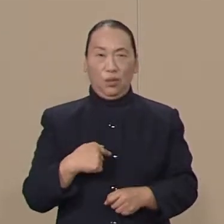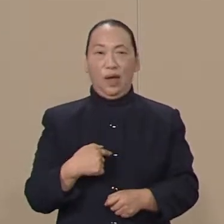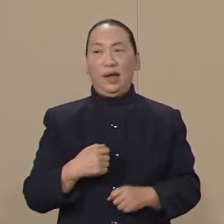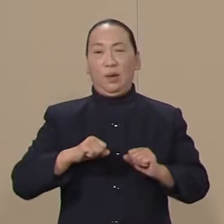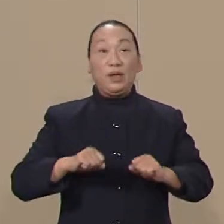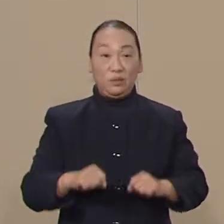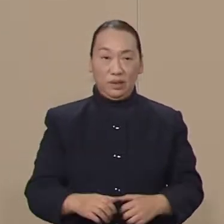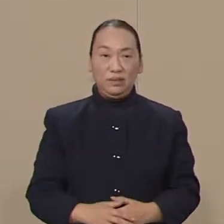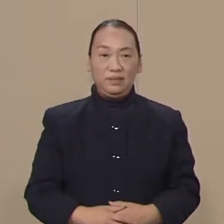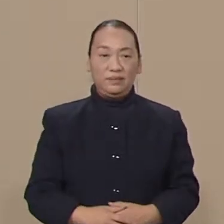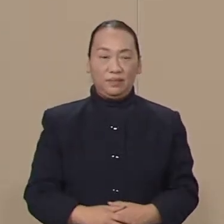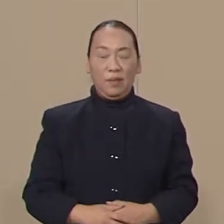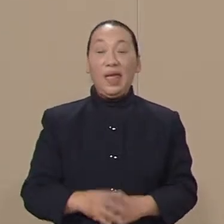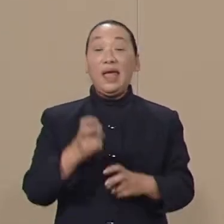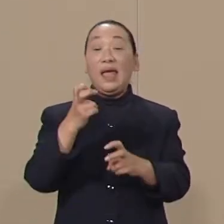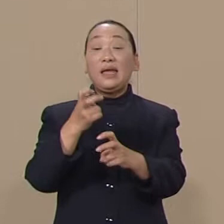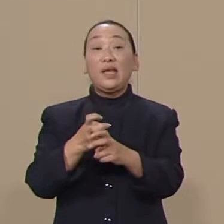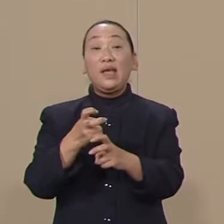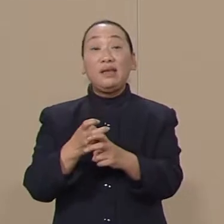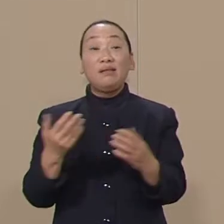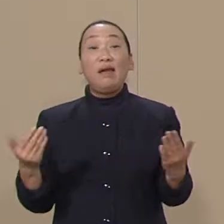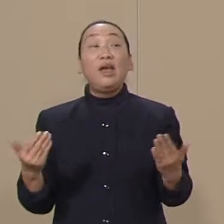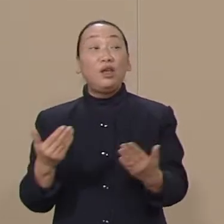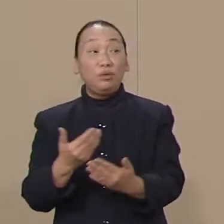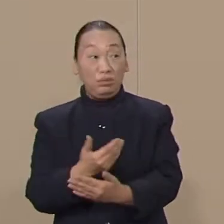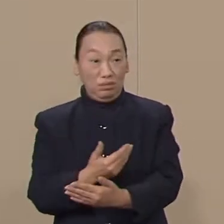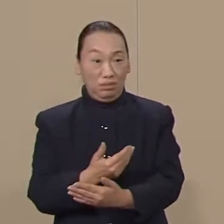改憲というのがね 憲法をあら… あの 改悪するっていうのが